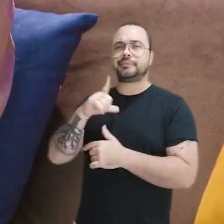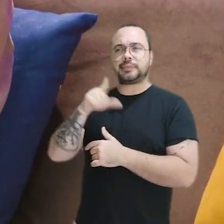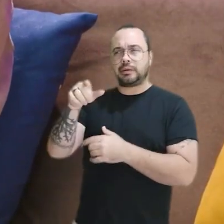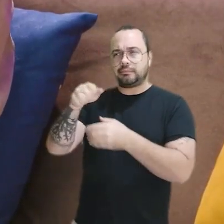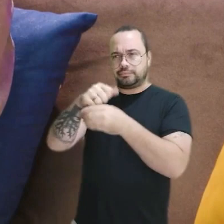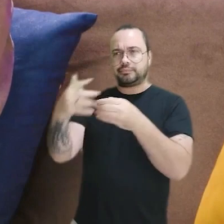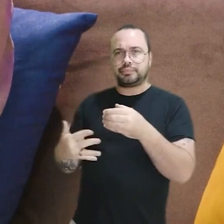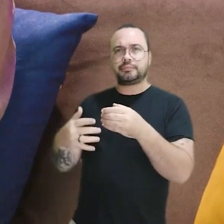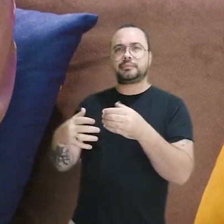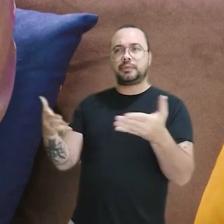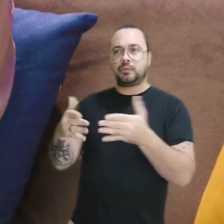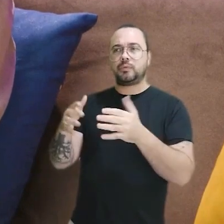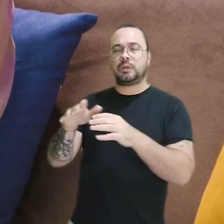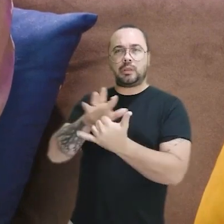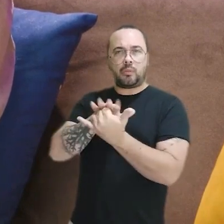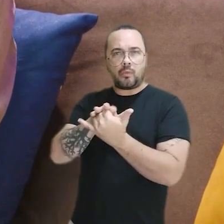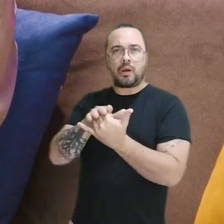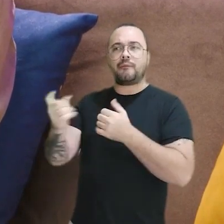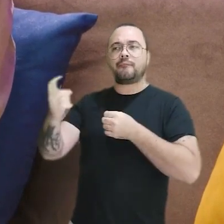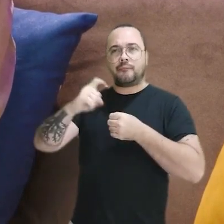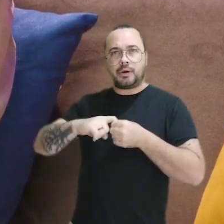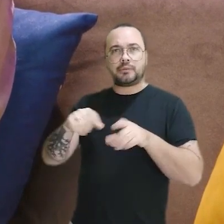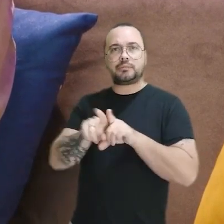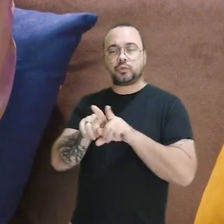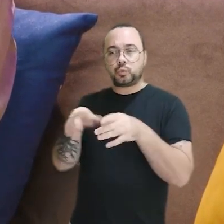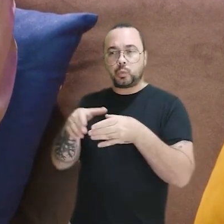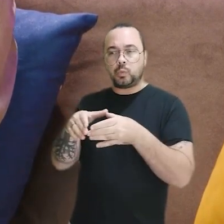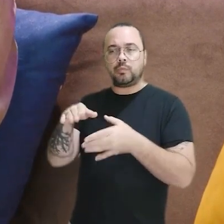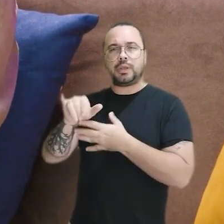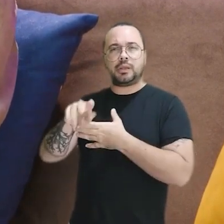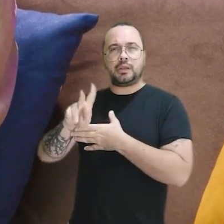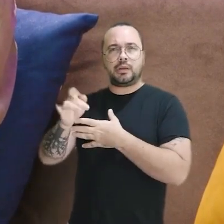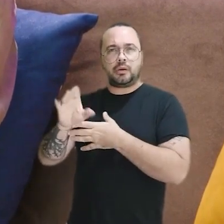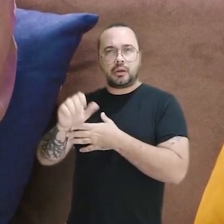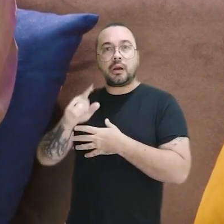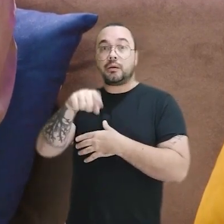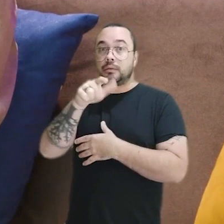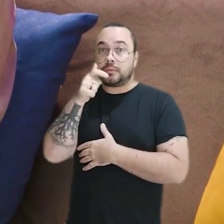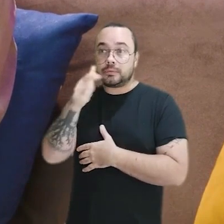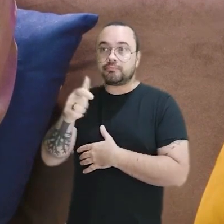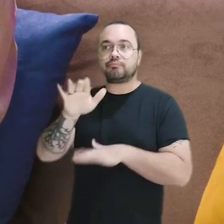nós vamos soltar ele agora no canal, que a gente vai voltar com o canal do Clube do Minhoca, talvez agora, enquanto vocês tão assistindo, já tá bombando de novo o canal